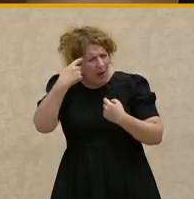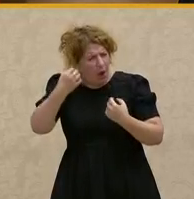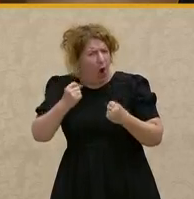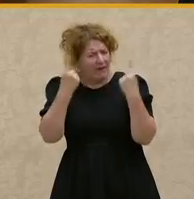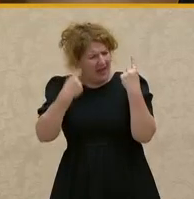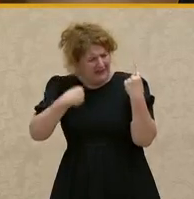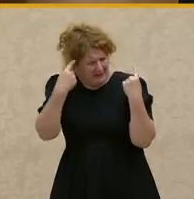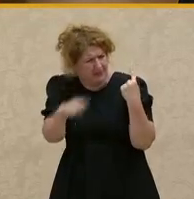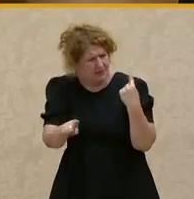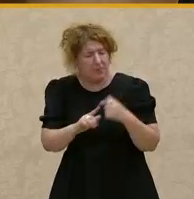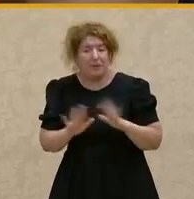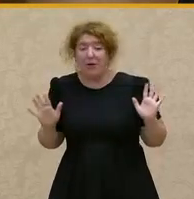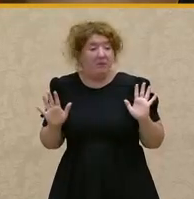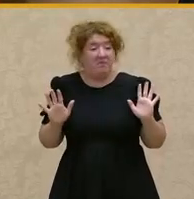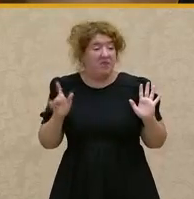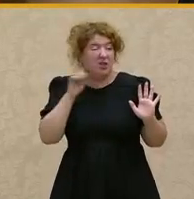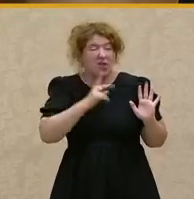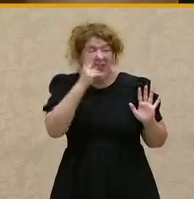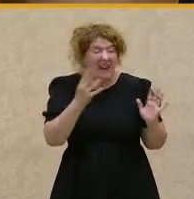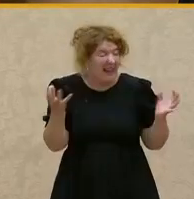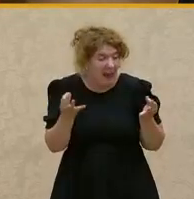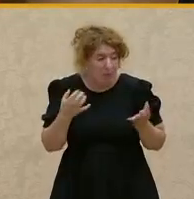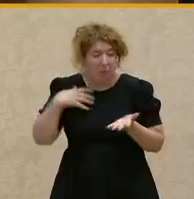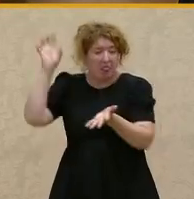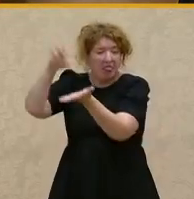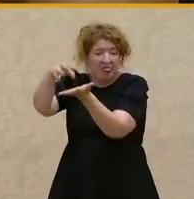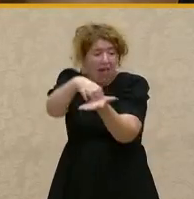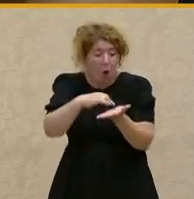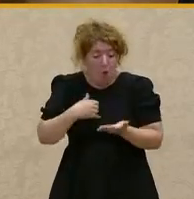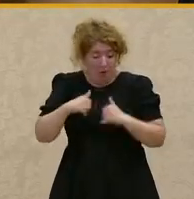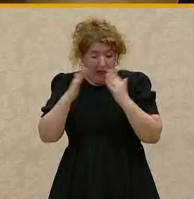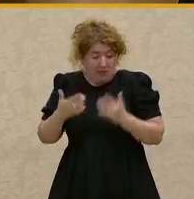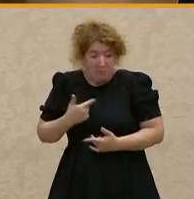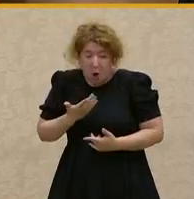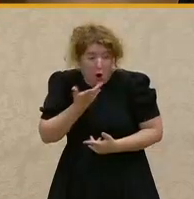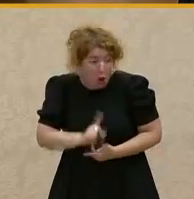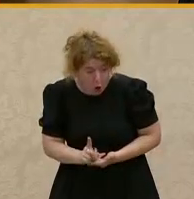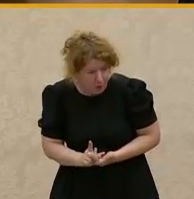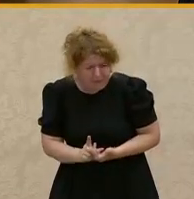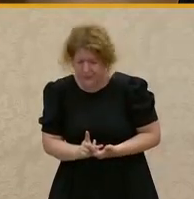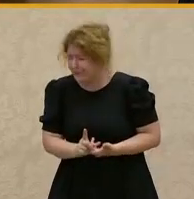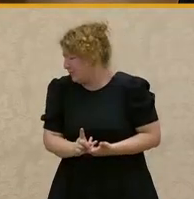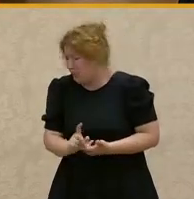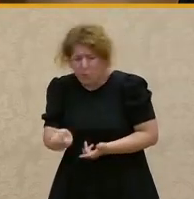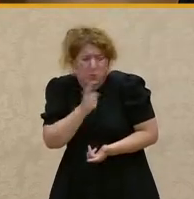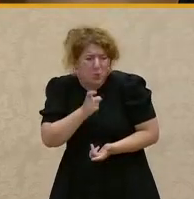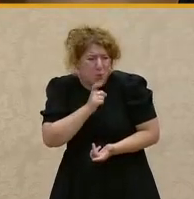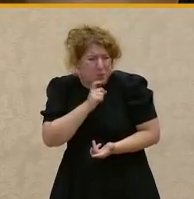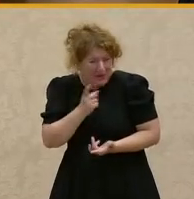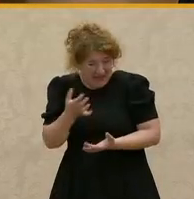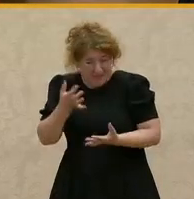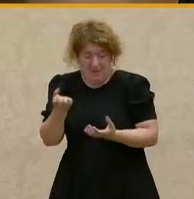debido a la heterogeneidad de la población con sordoceguera y los hogares, nos lleva